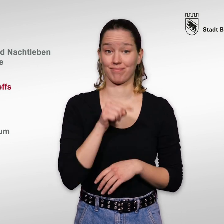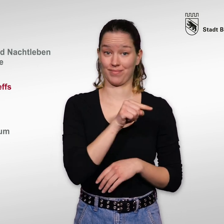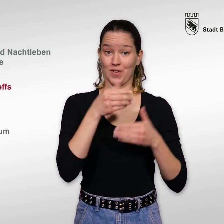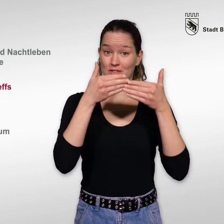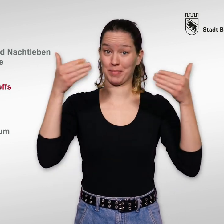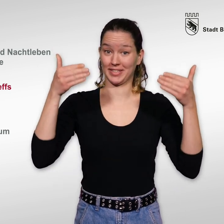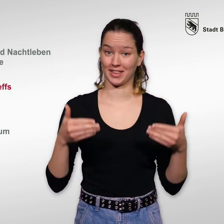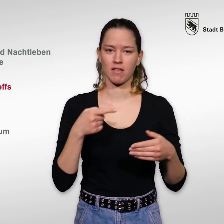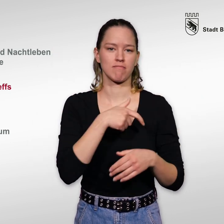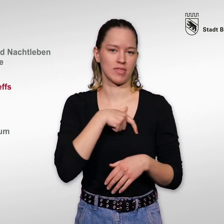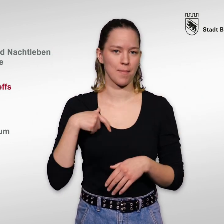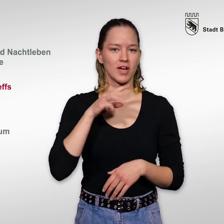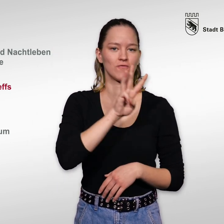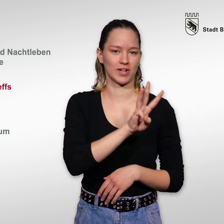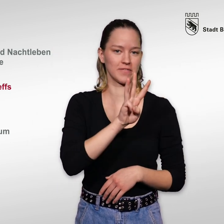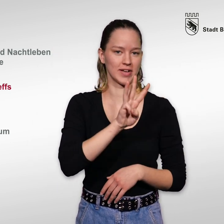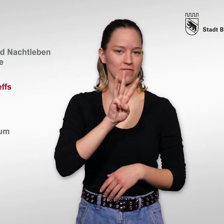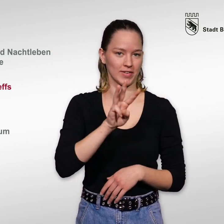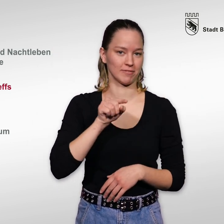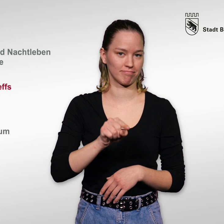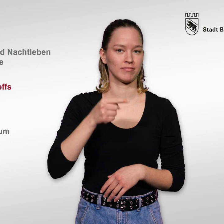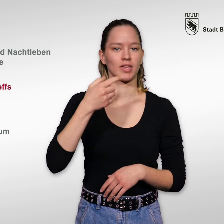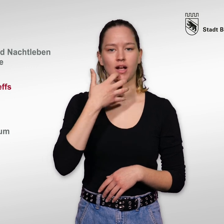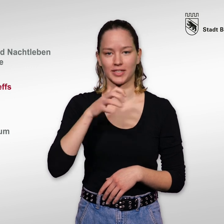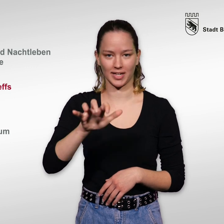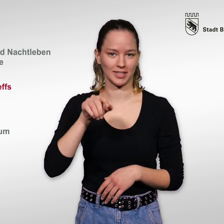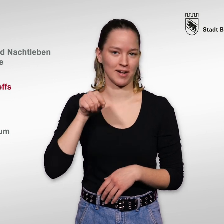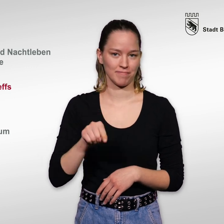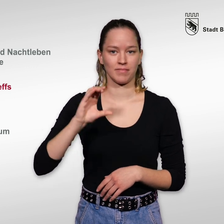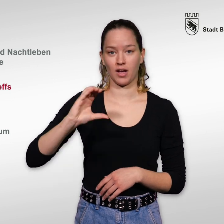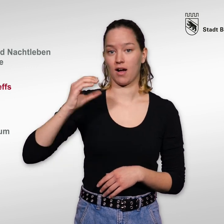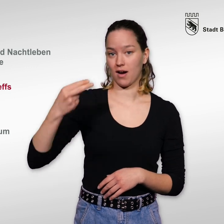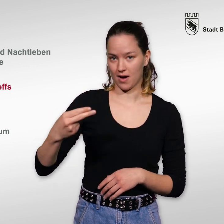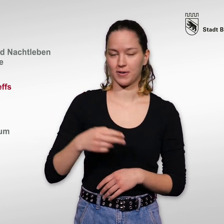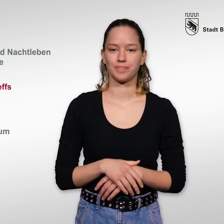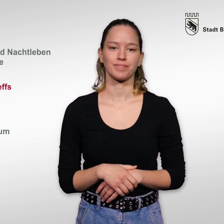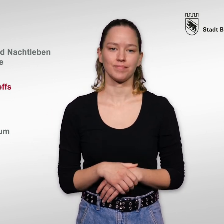der Gaskessel-Webseite. Diese findest du unter: www.gaskessel.ch.